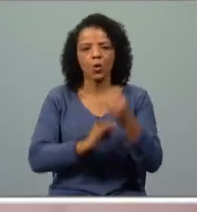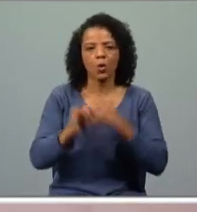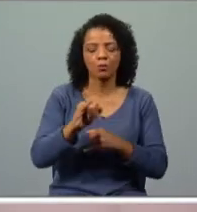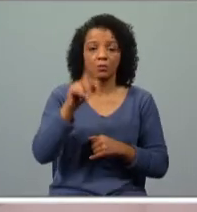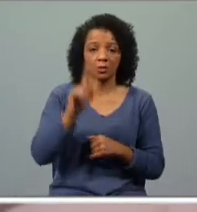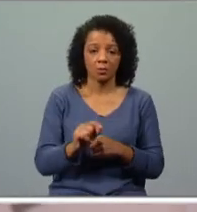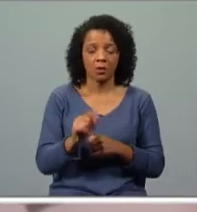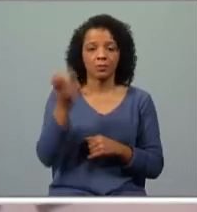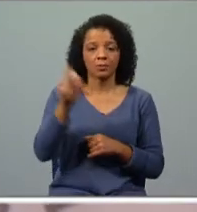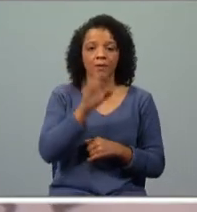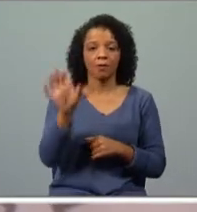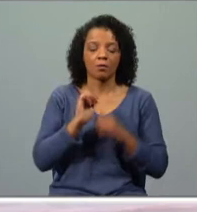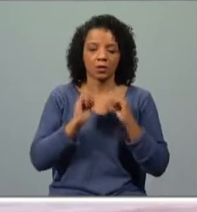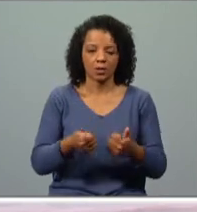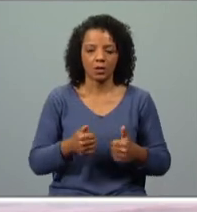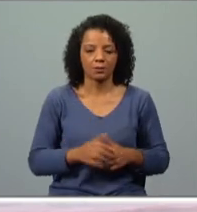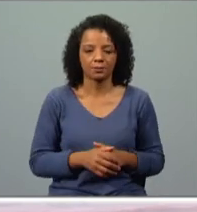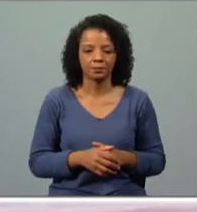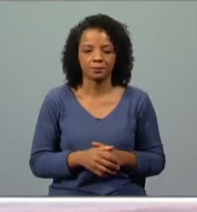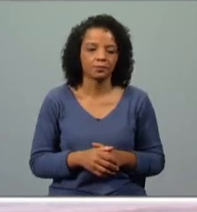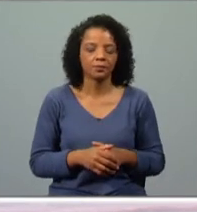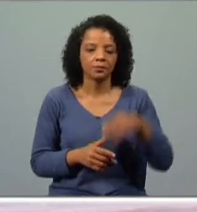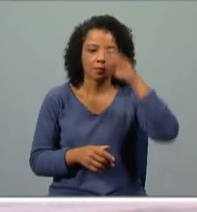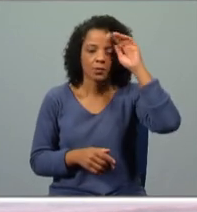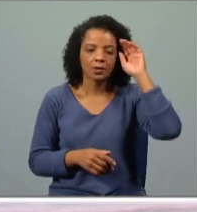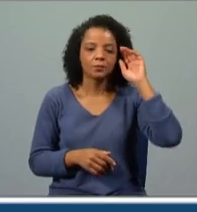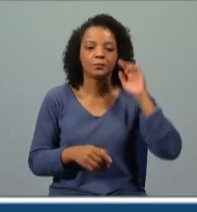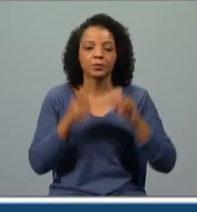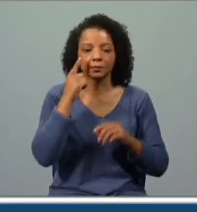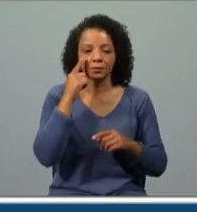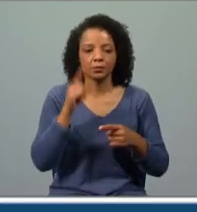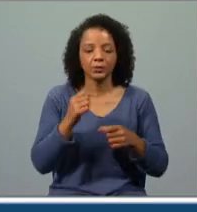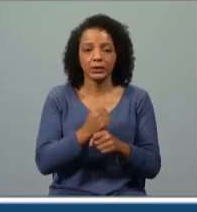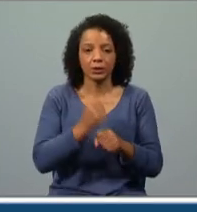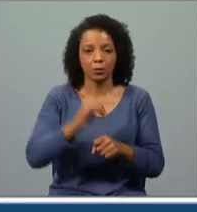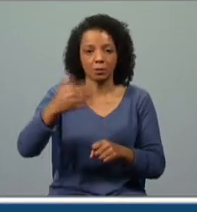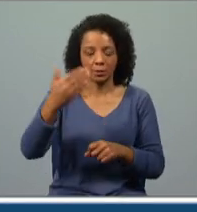utilizá-los de forma correta então vamos lá e no primeiro exercício pede que 正確使用它們，讓我們在那裡，在第一個練習中要求